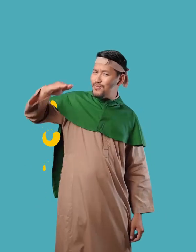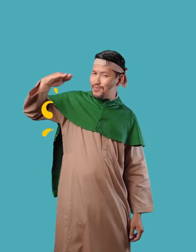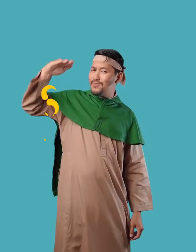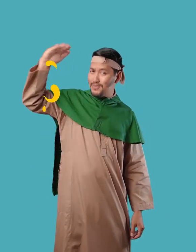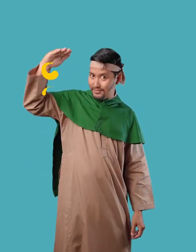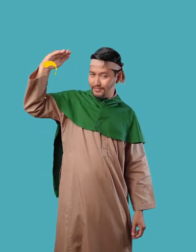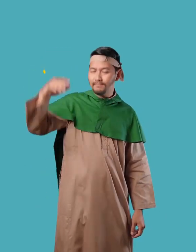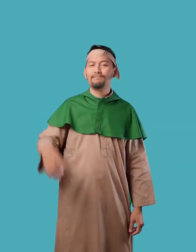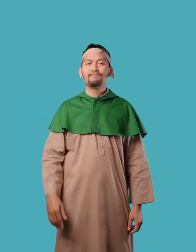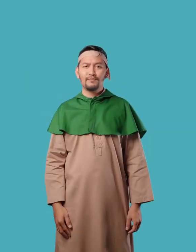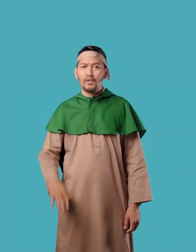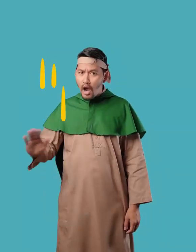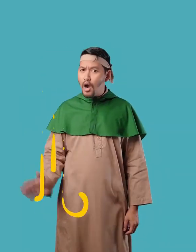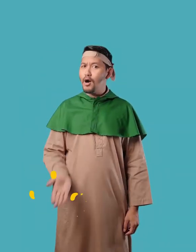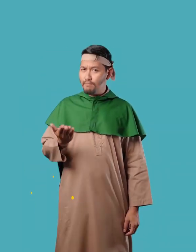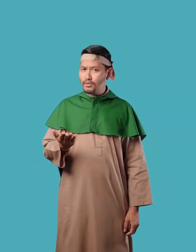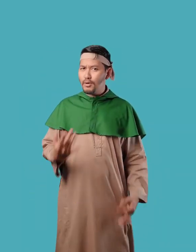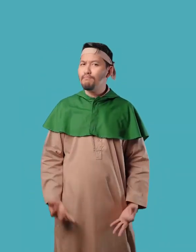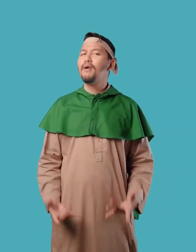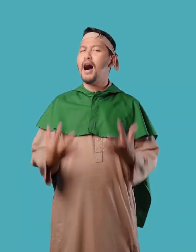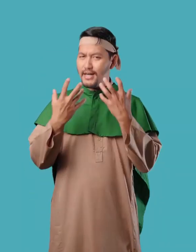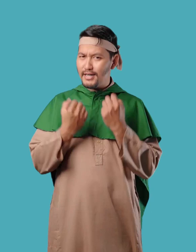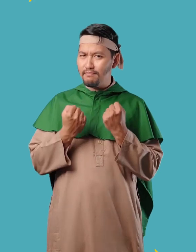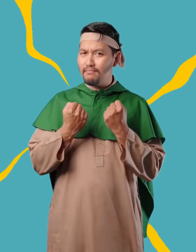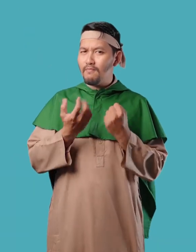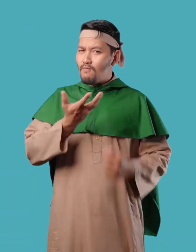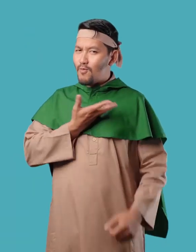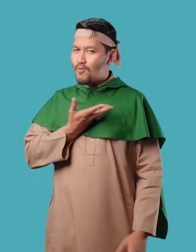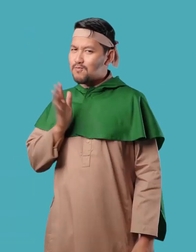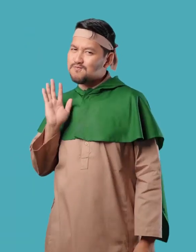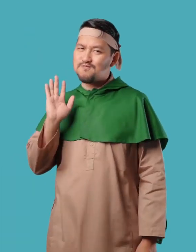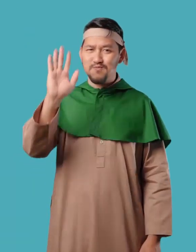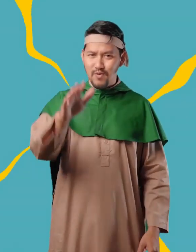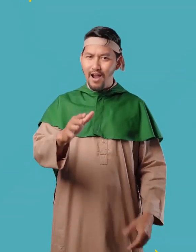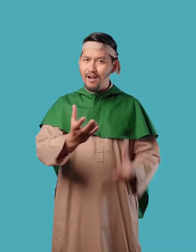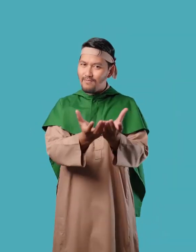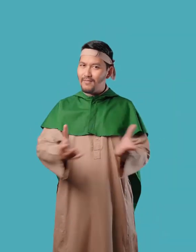Saat Nabi Ismail sudah besar, Nabi Ibrahim mengunjungi Kota Mekkah